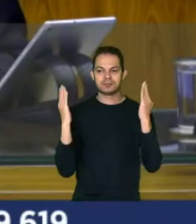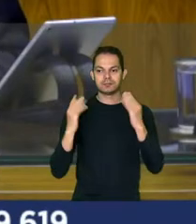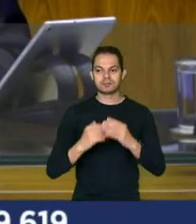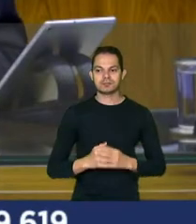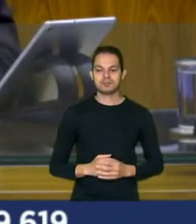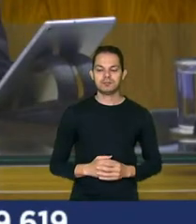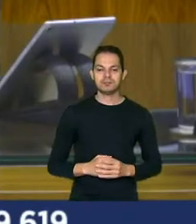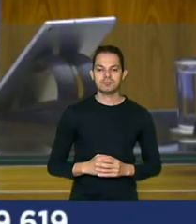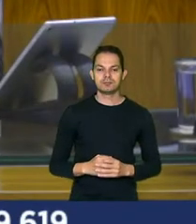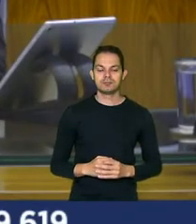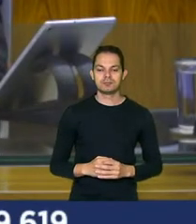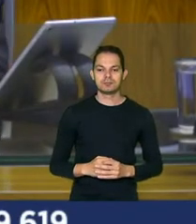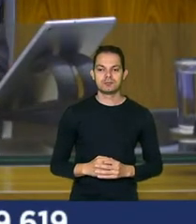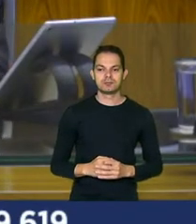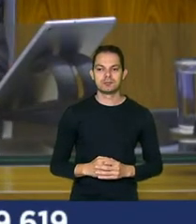DO SUL, COMPANHEIRO BOHN GASS,